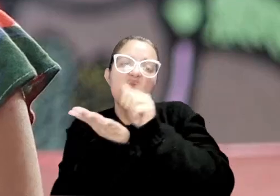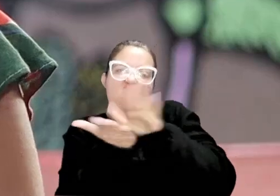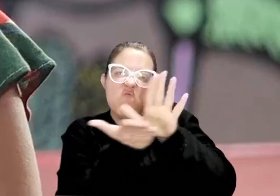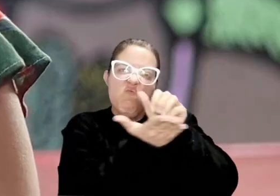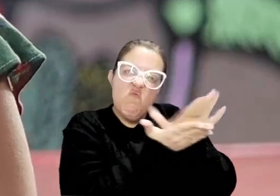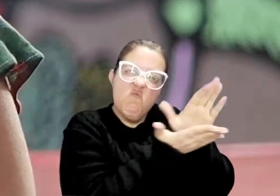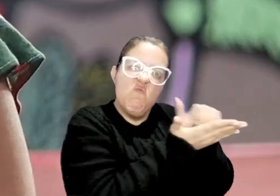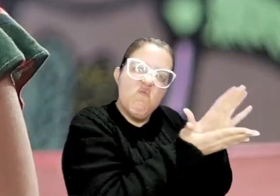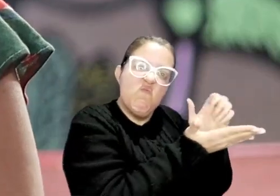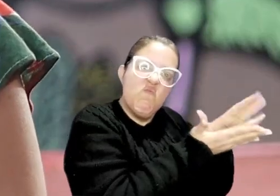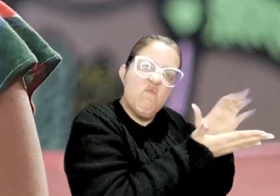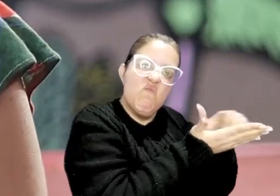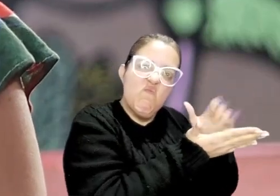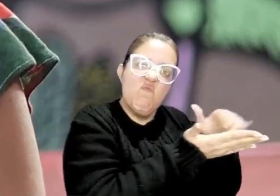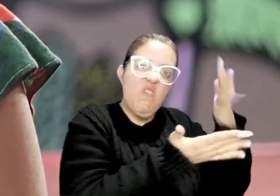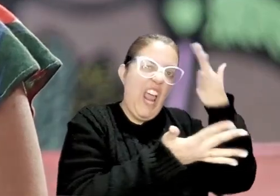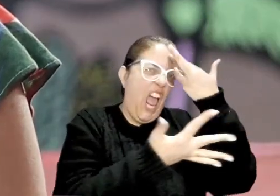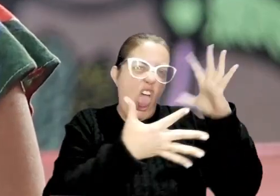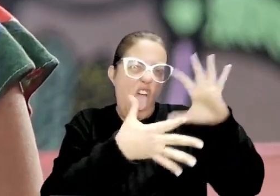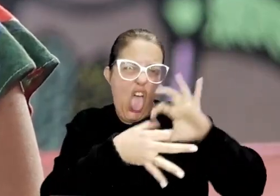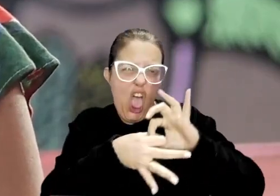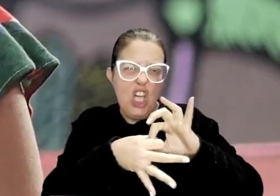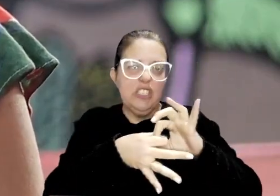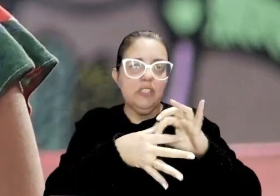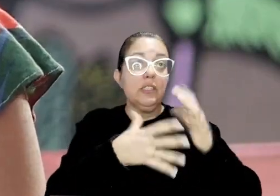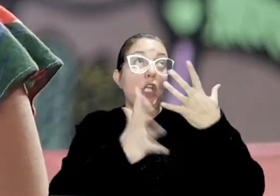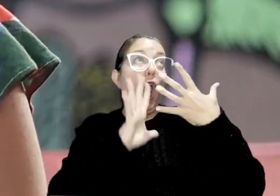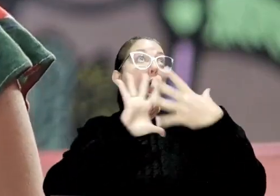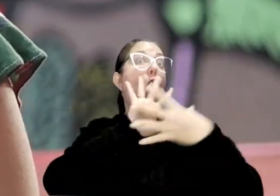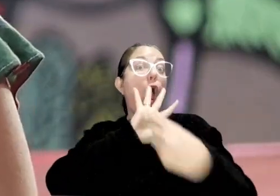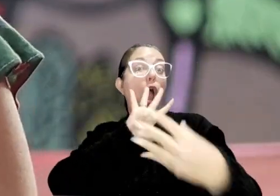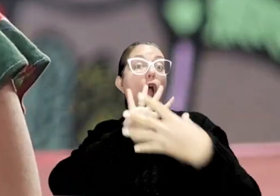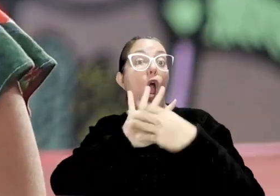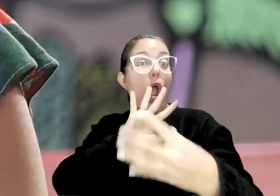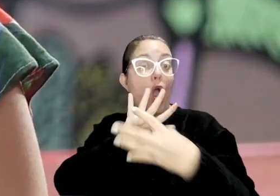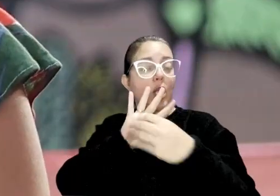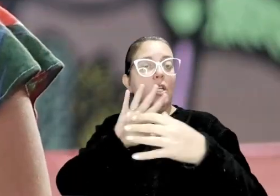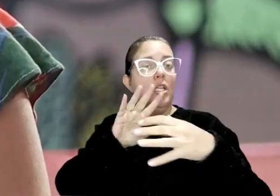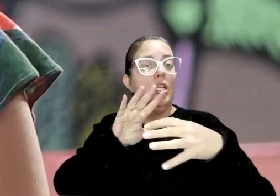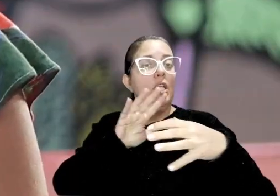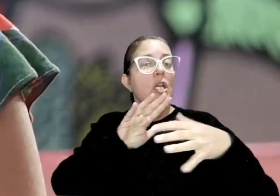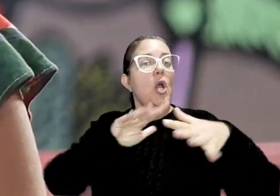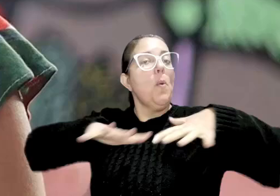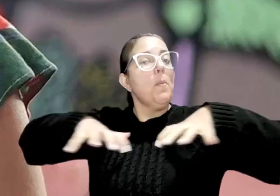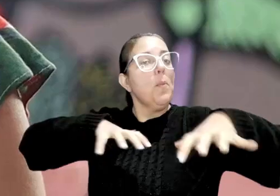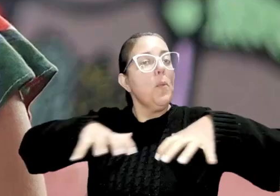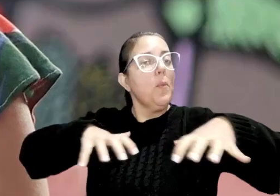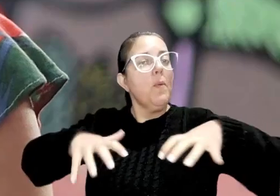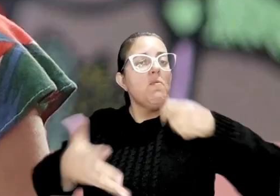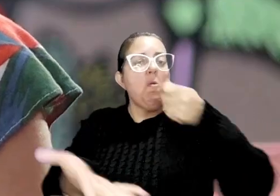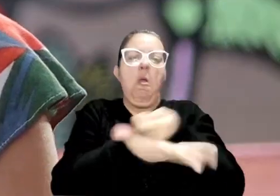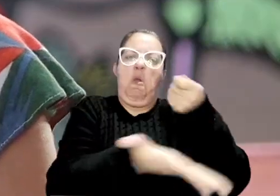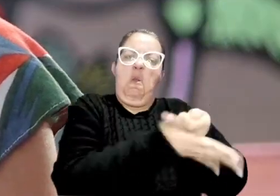reproduz eh esse movimento de impor zonas de sacrifício né e no máximo trabalhar ali com